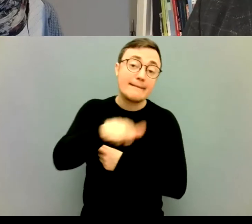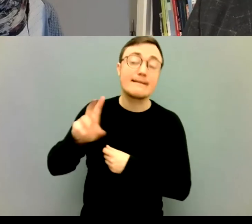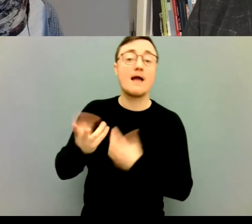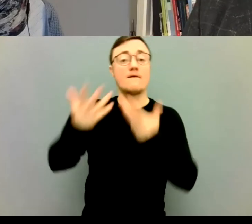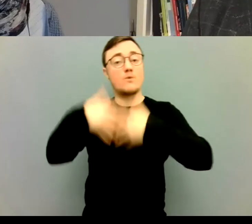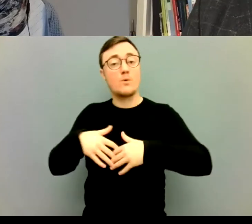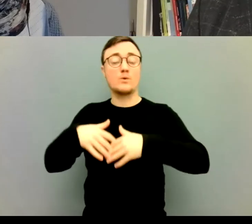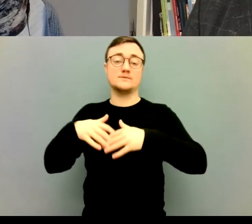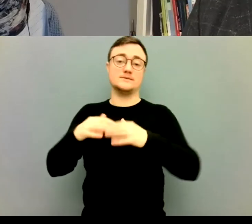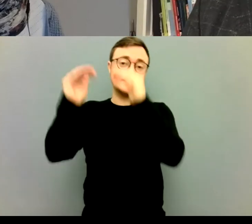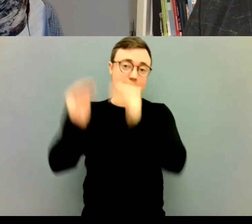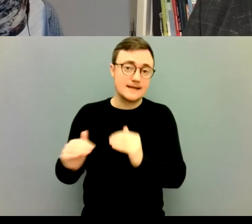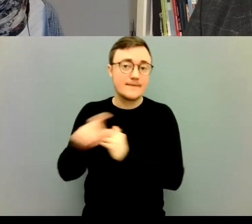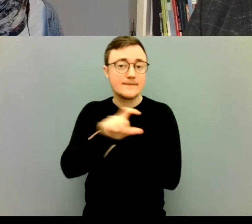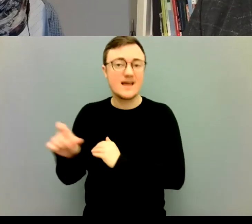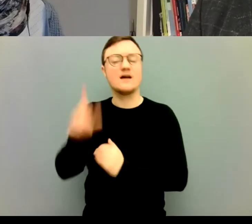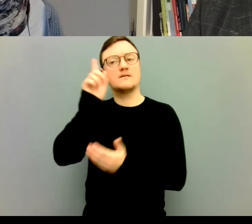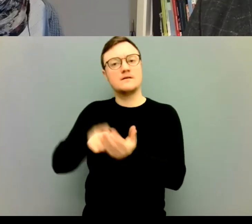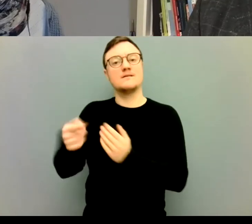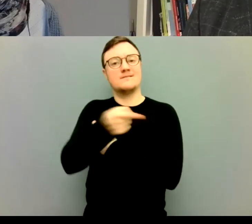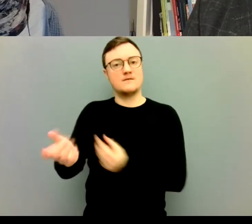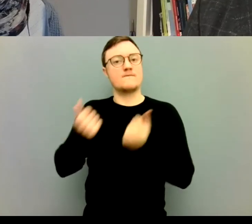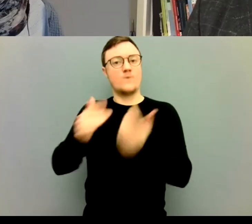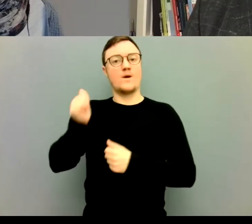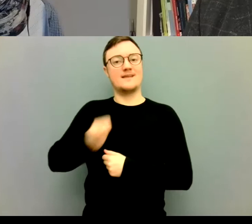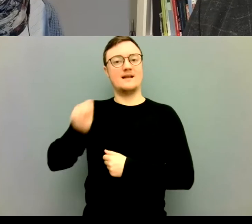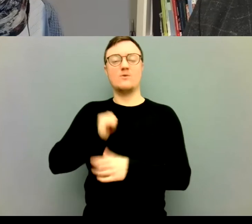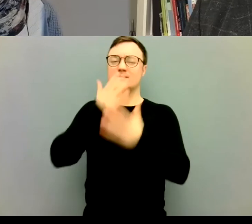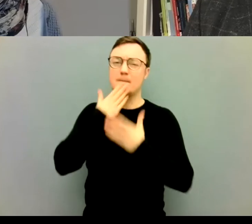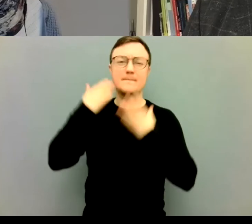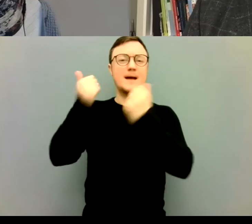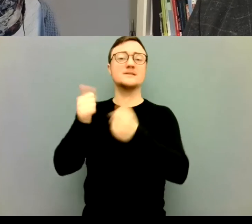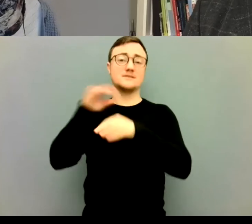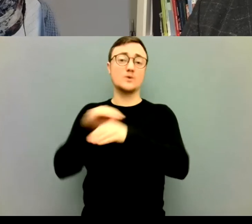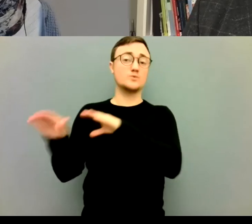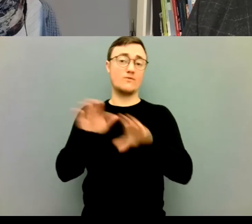eller personer med funktionsnedsättning, så de får tillgång till den bästa-